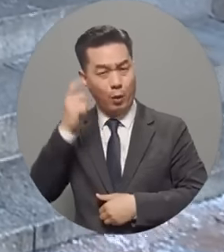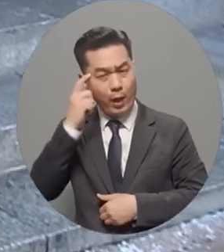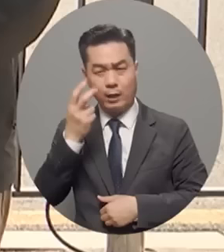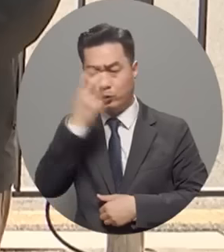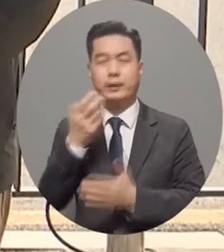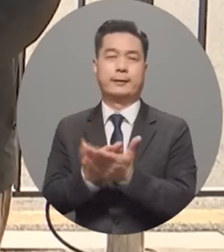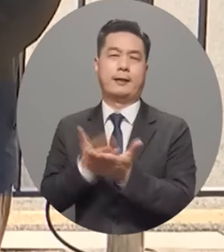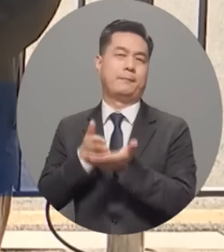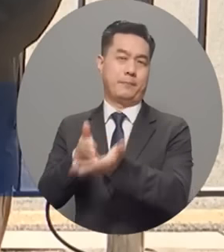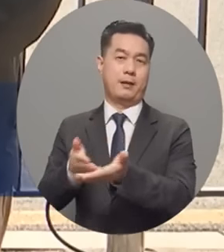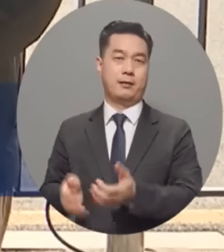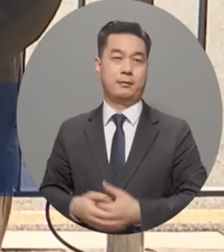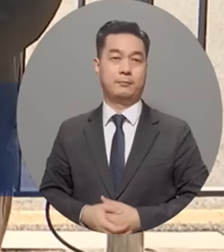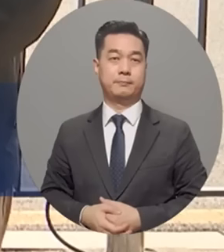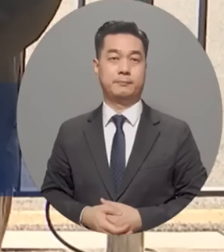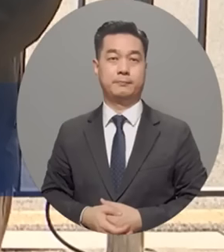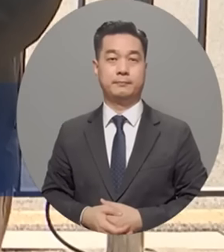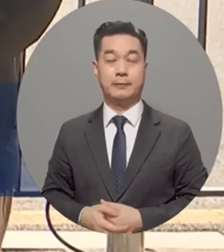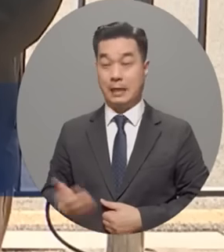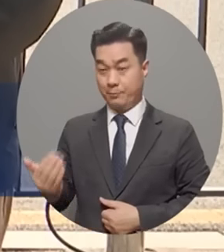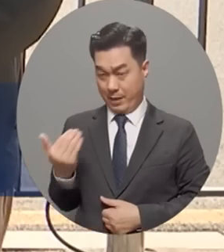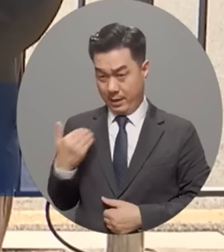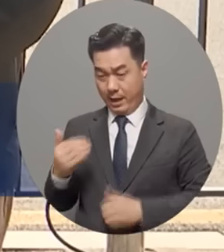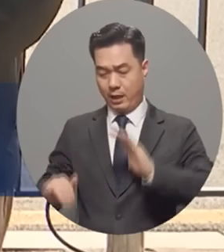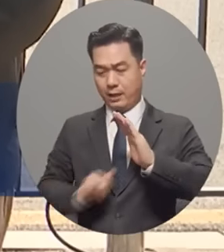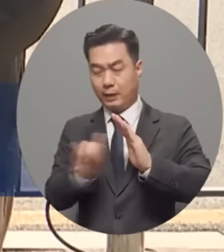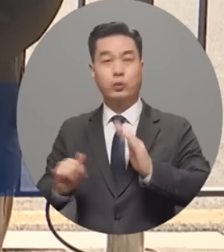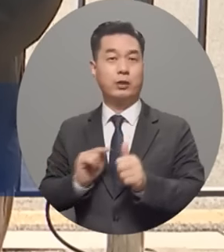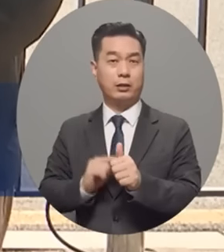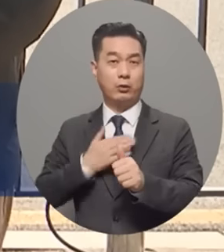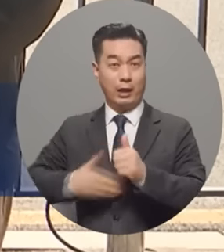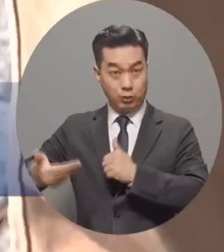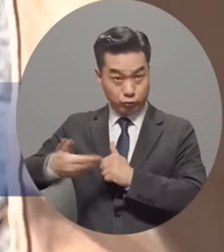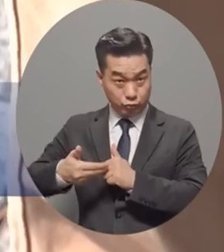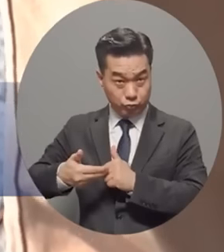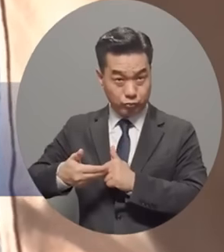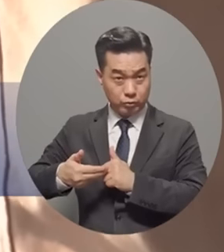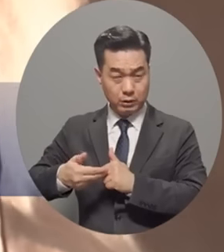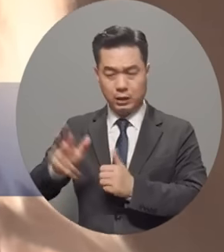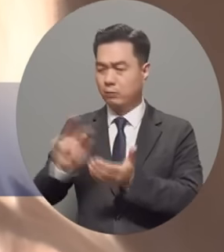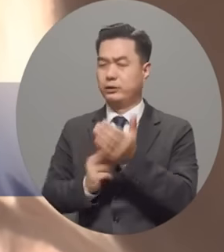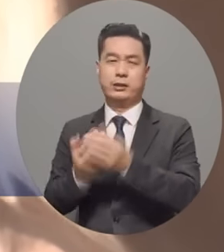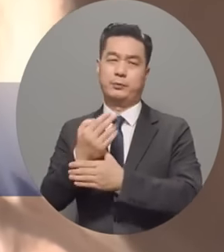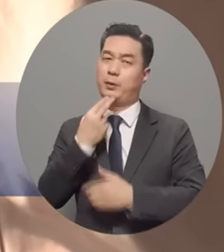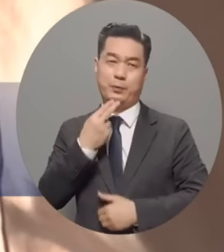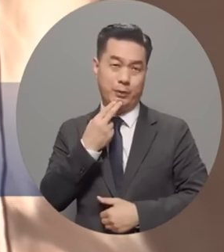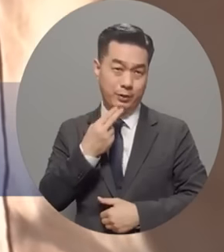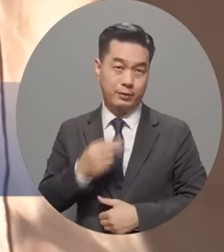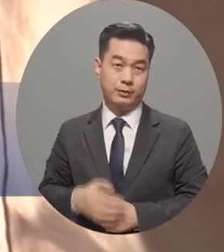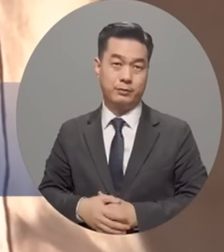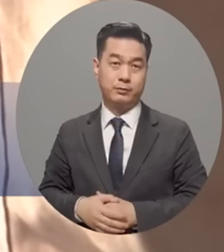검찰에 넘기지 않은 이유를 조사해달라는 겁니다. (인터뷰) 사전에 가족들한테라도 알려줬으면 이런 불상사가 없었잖아요.